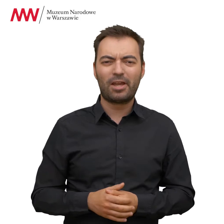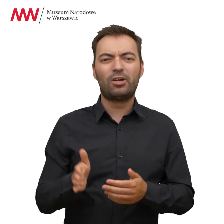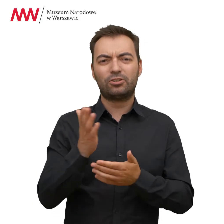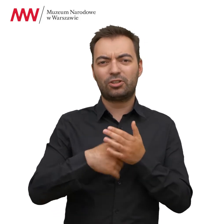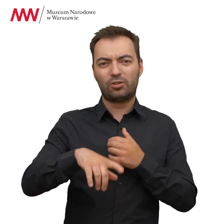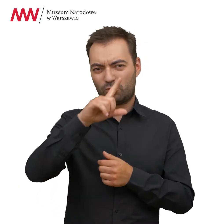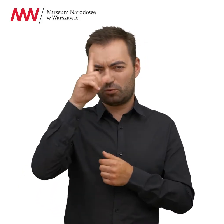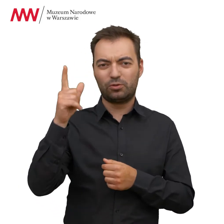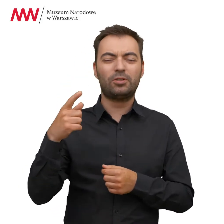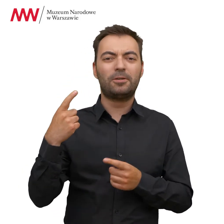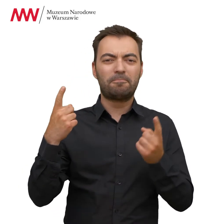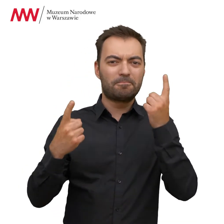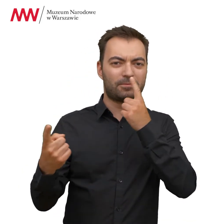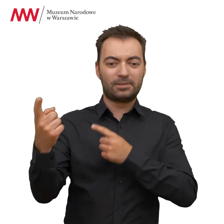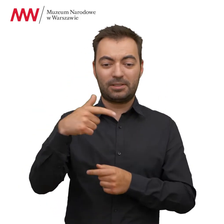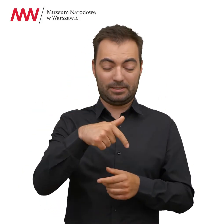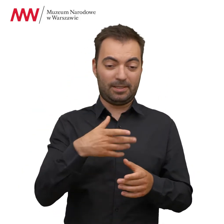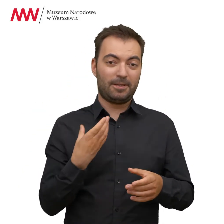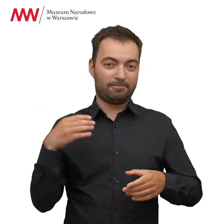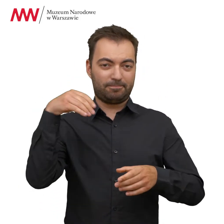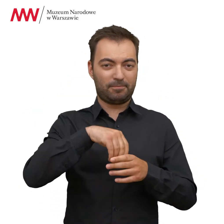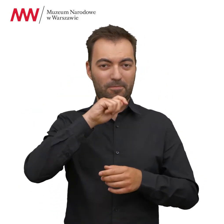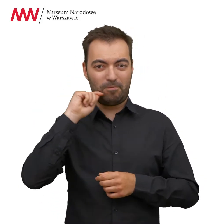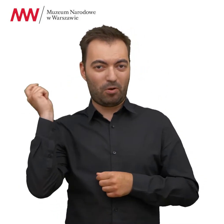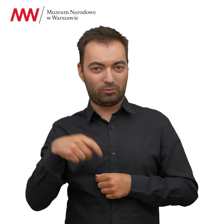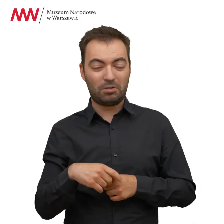Niektórzy uważają, że zabierano mnie w podróż.